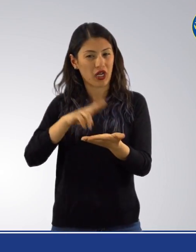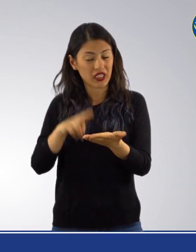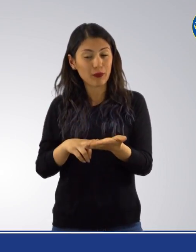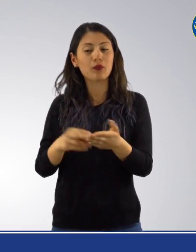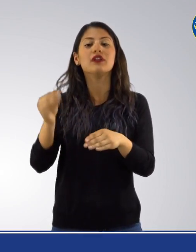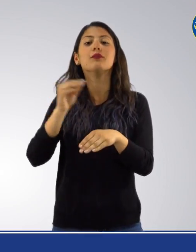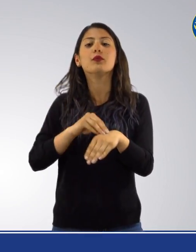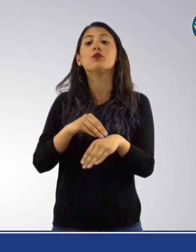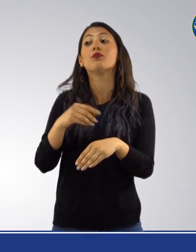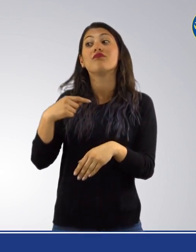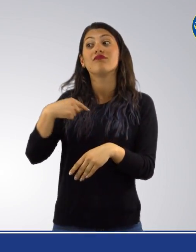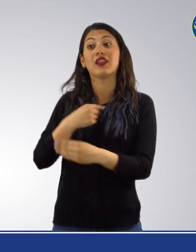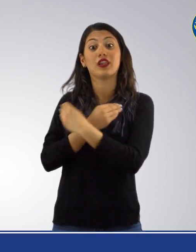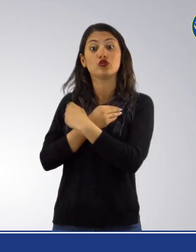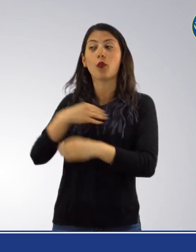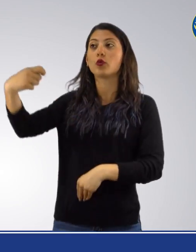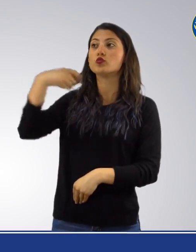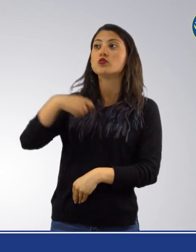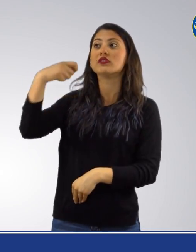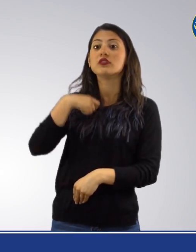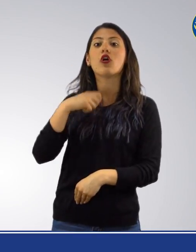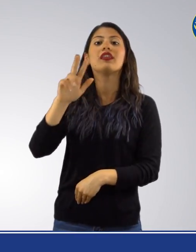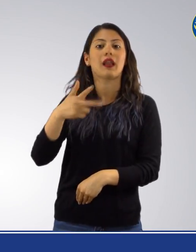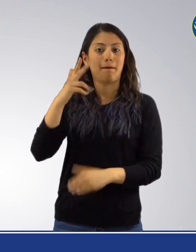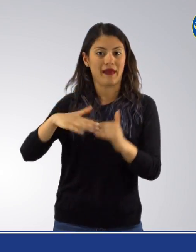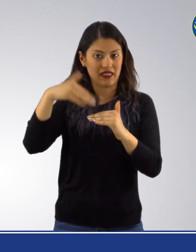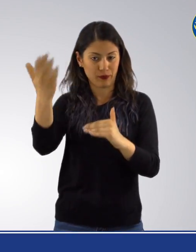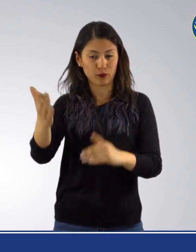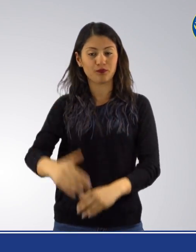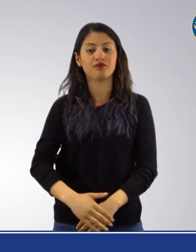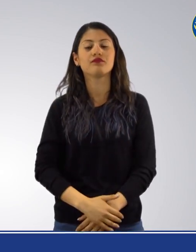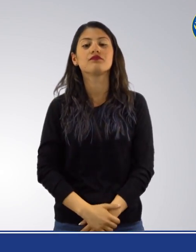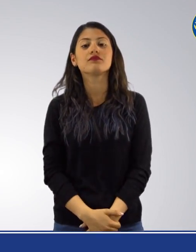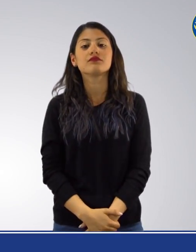abbiano cessato il sussidio (di disoccupazione) da almeno tre mesi.